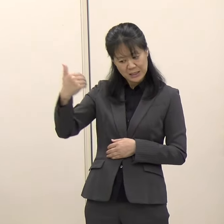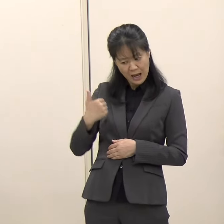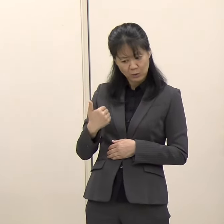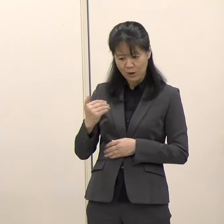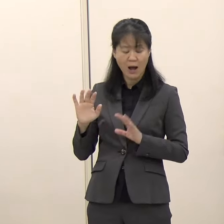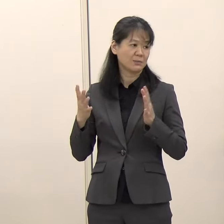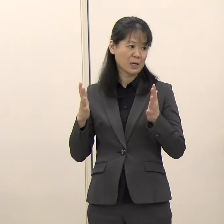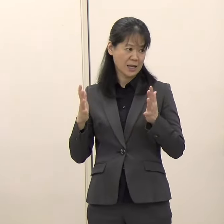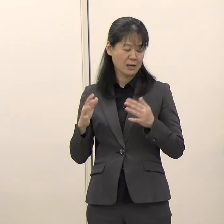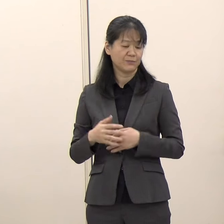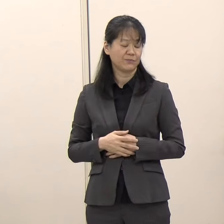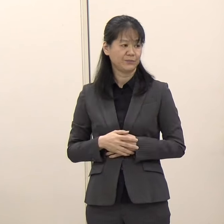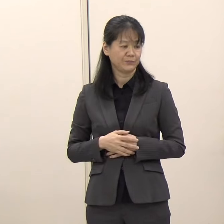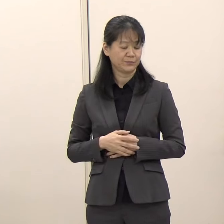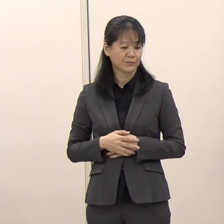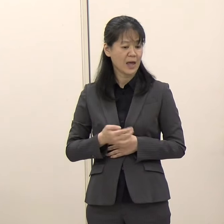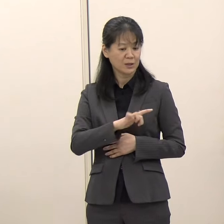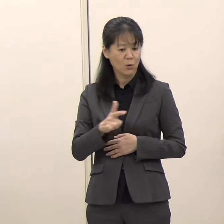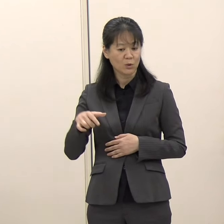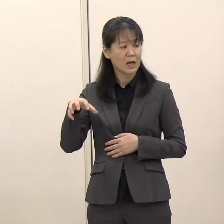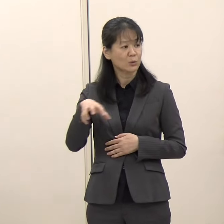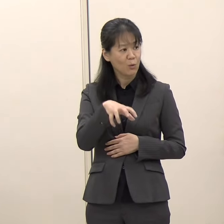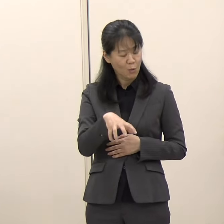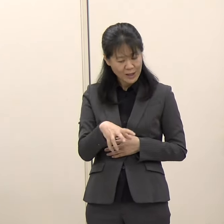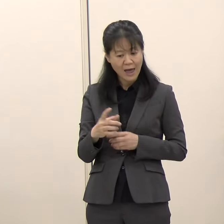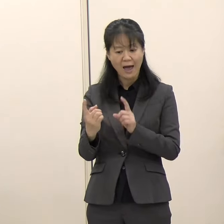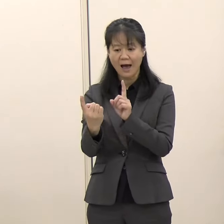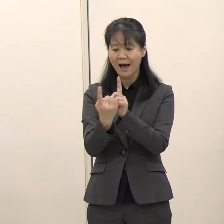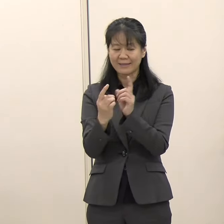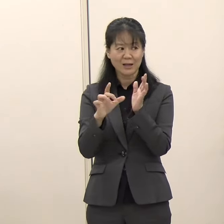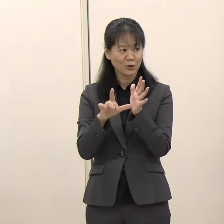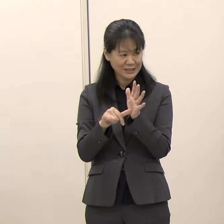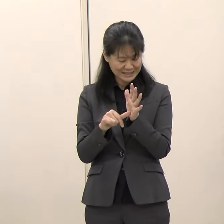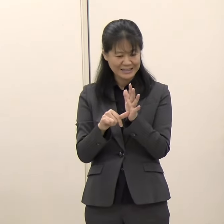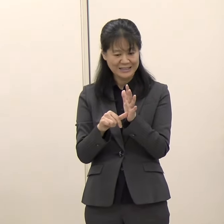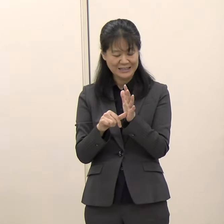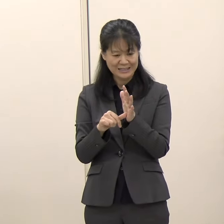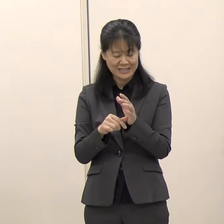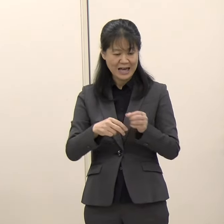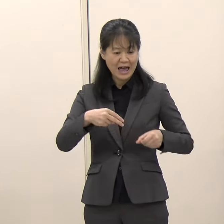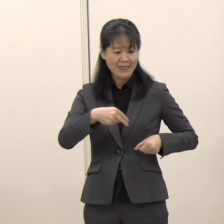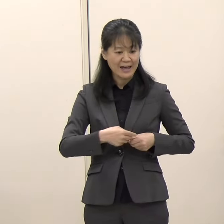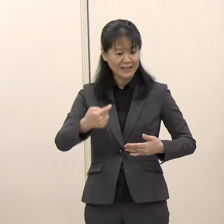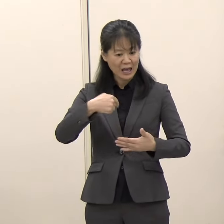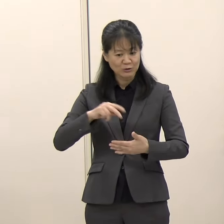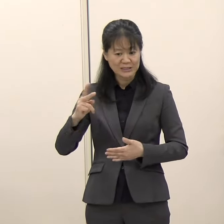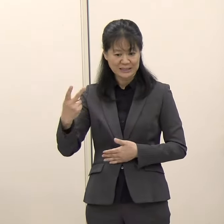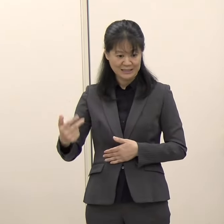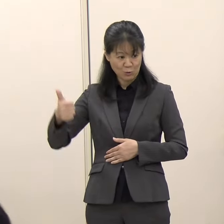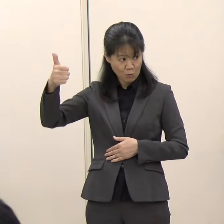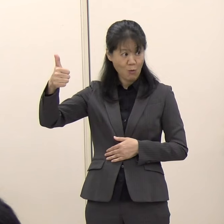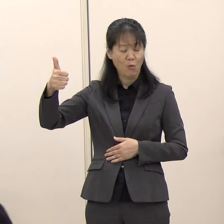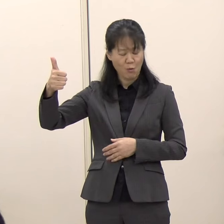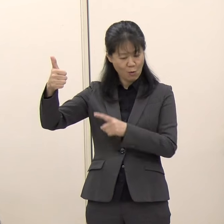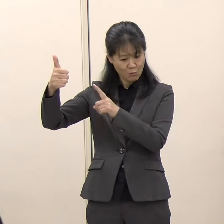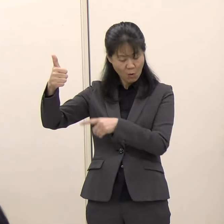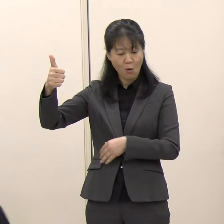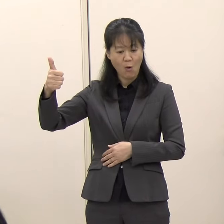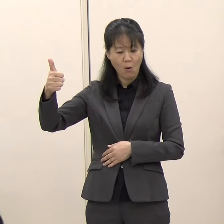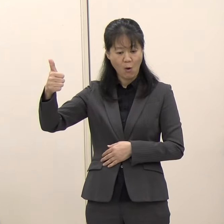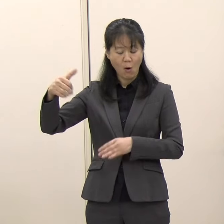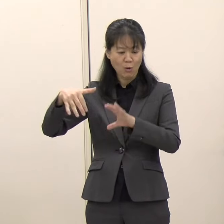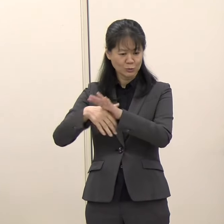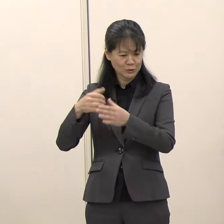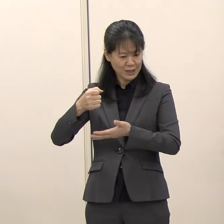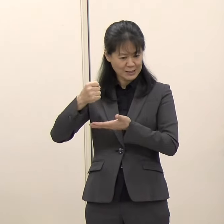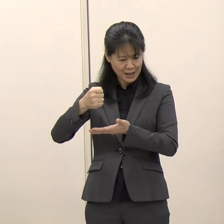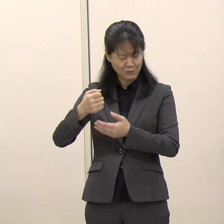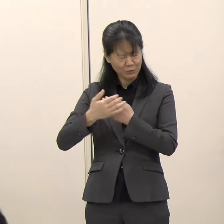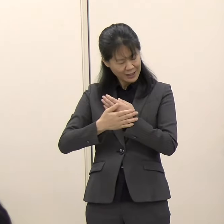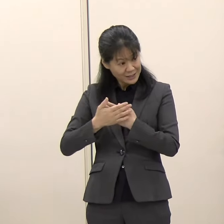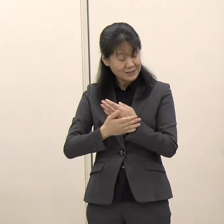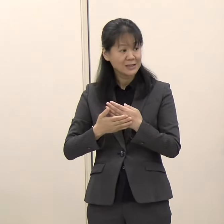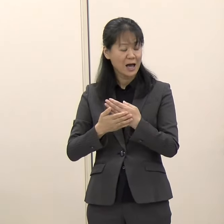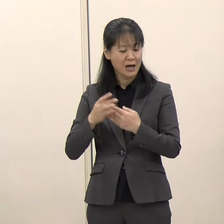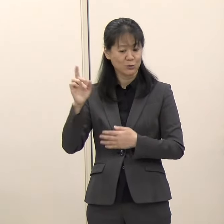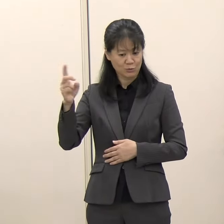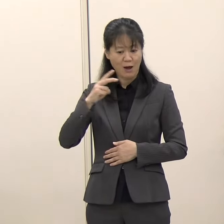ただ、色々なところでお会いしたときに、武内市長も非常に文化財の大切さをご理解されているなと。